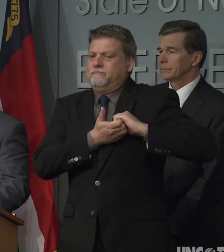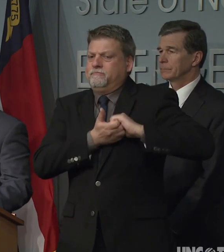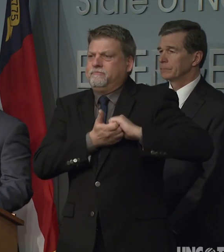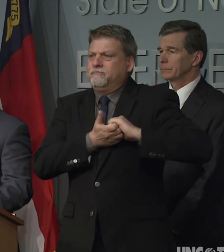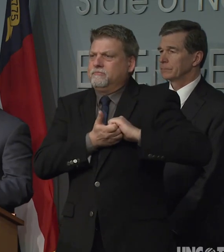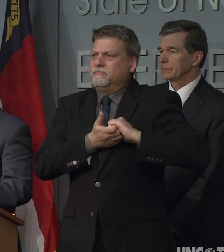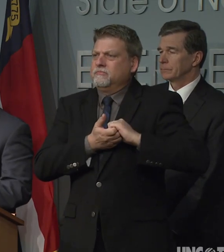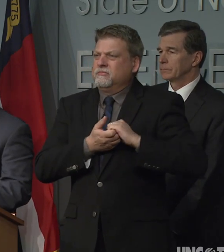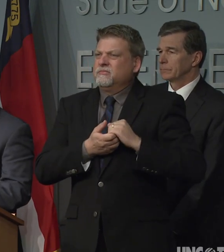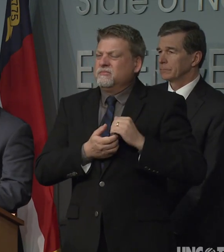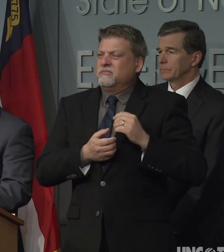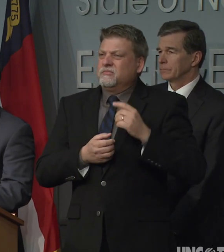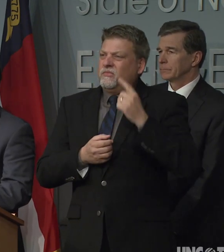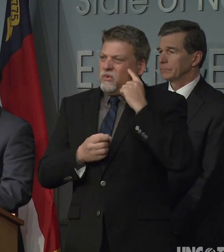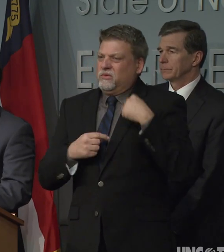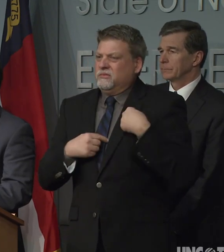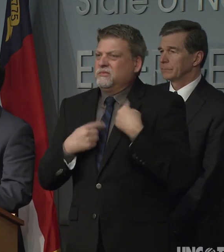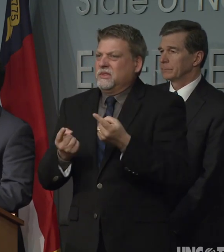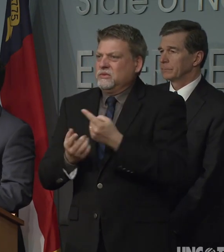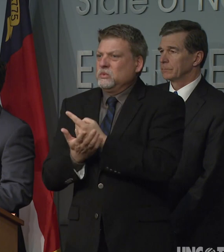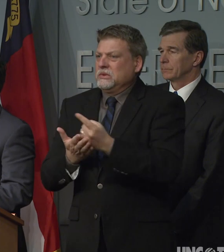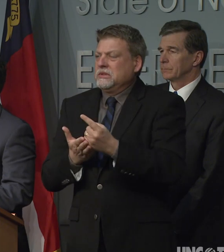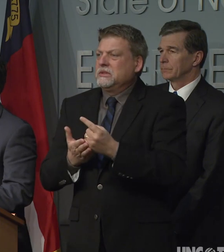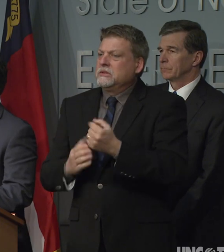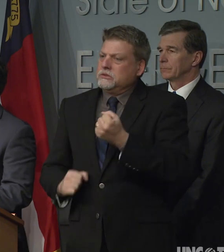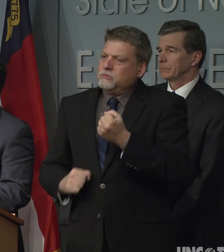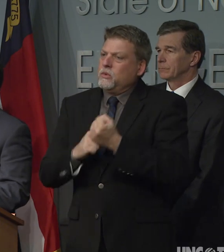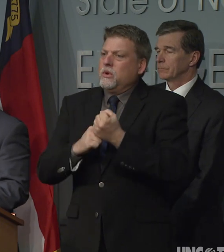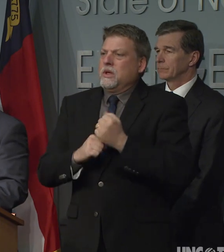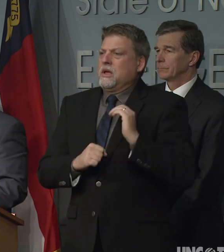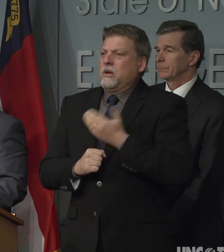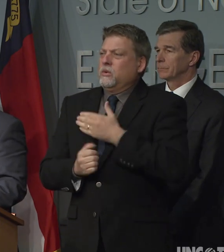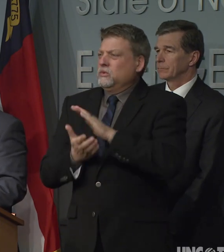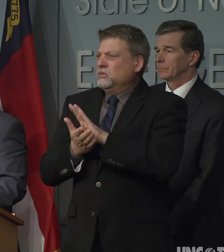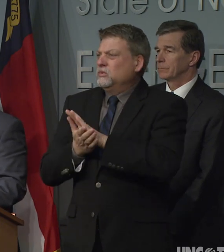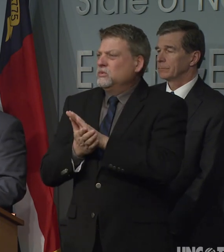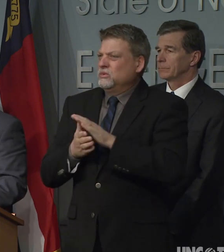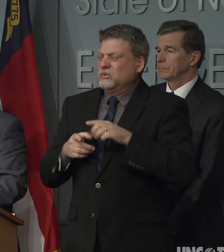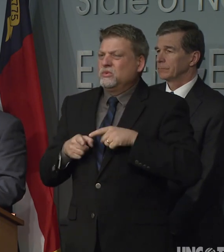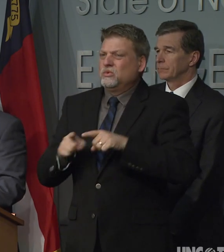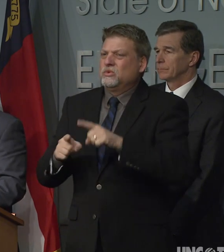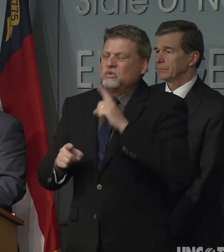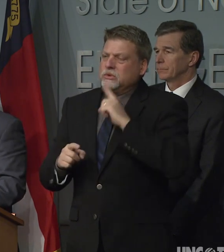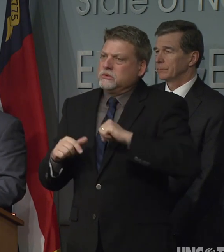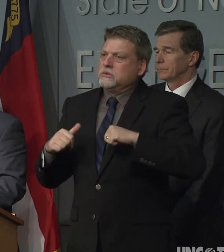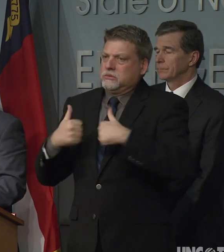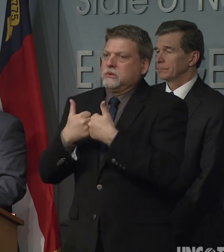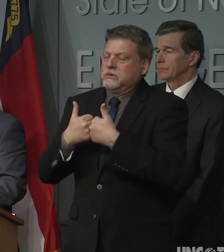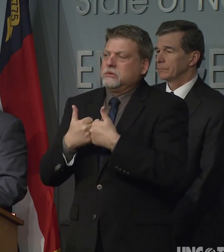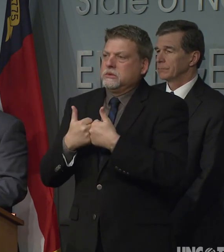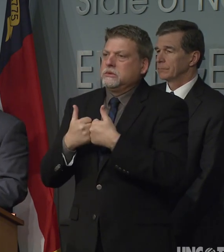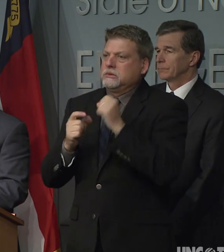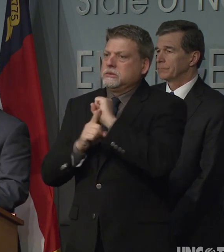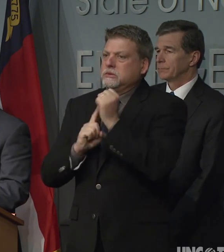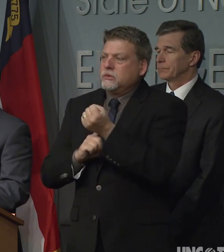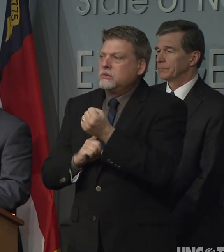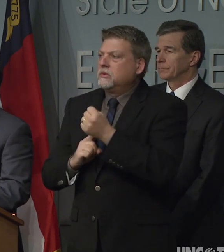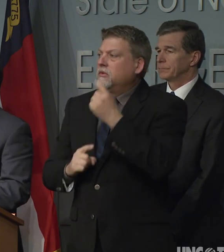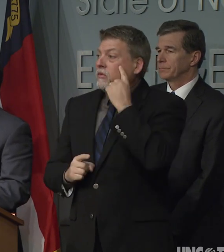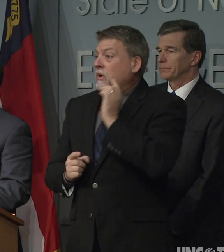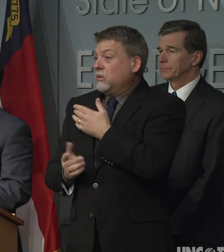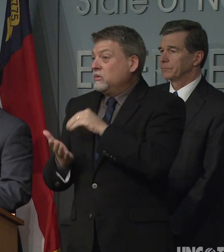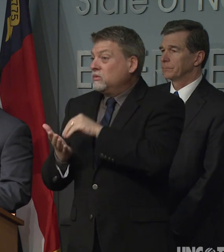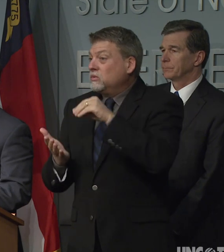los después sospita partisanos de la semana pasada para apoyar a nuestras escuelas durante estos momentos difíciles para